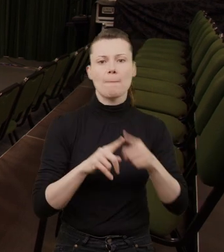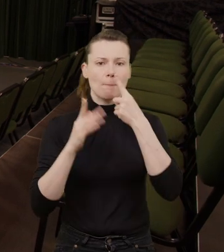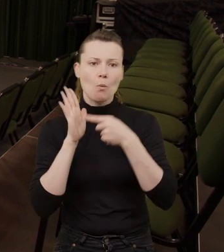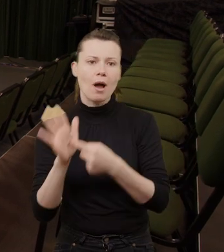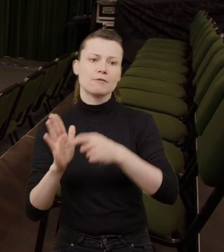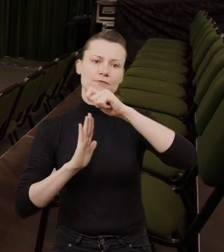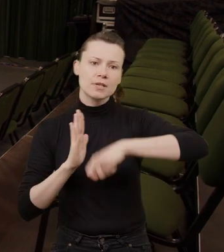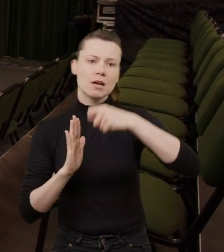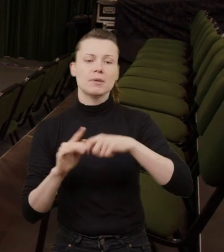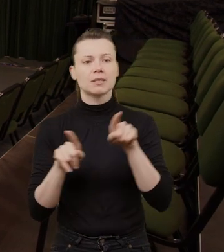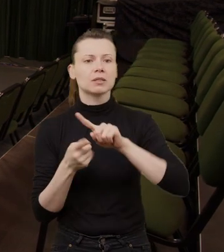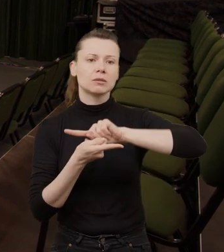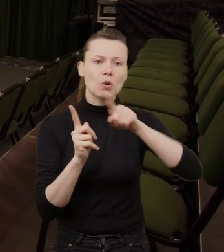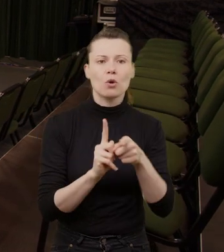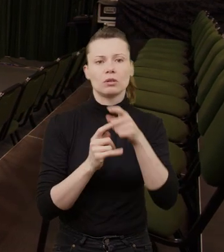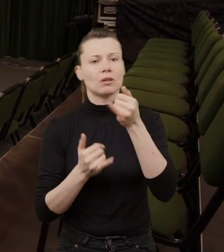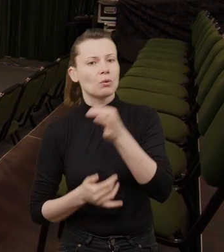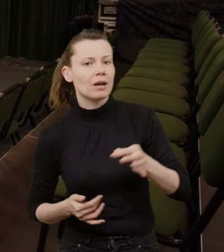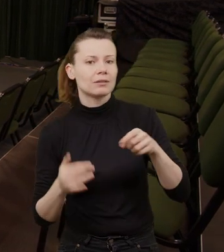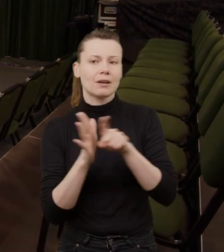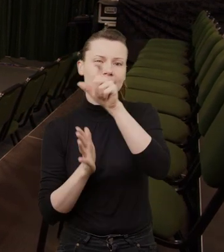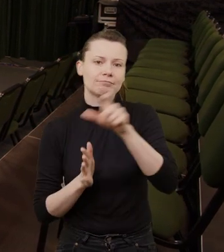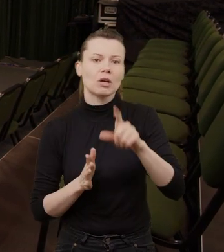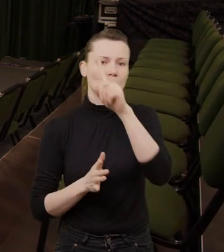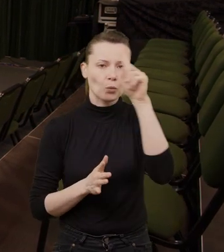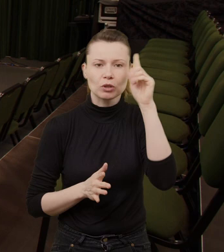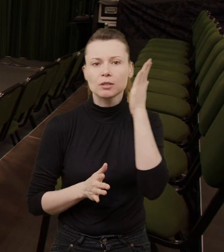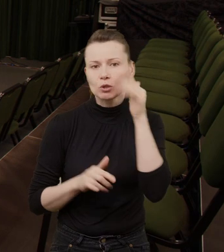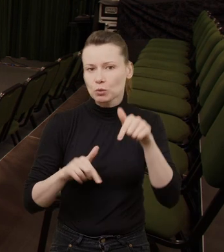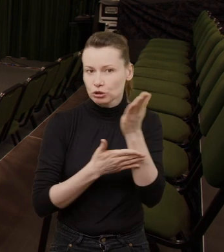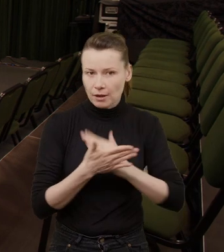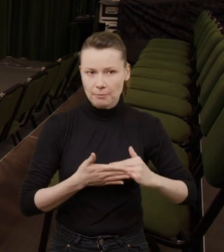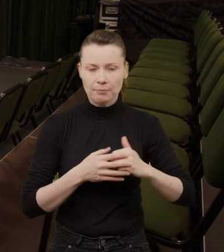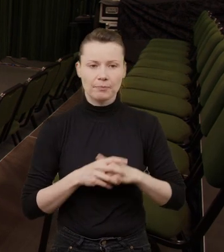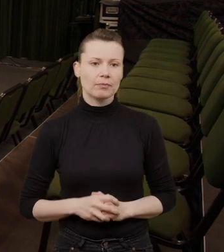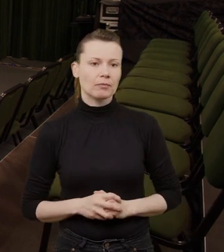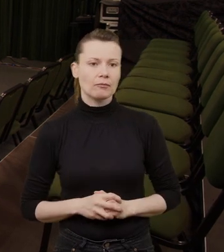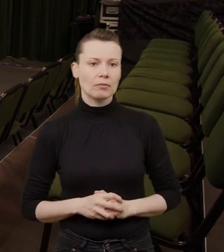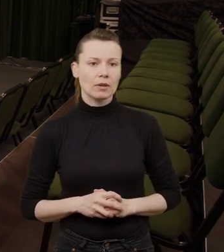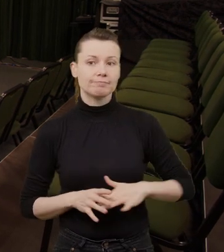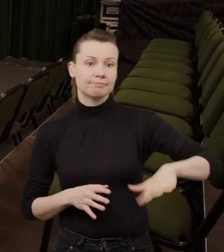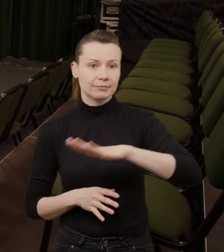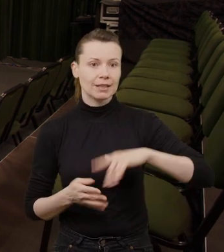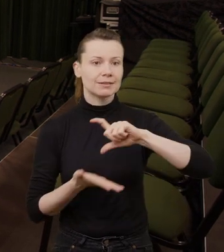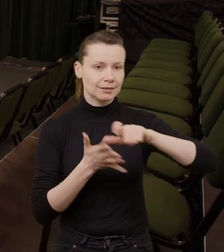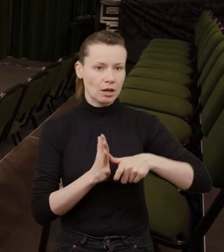dla mieszkanek i mieszkańców dzielnicy. Sala widowiskowa jest adaptowana na potrzeby osób, które do nas przychodzą.